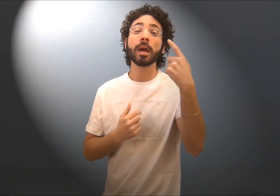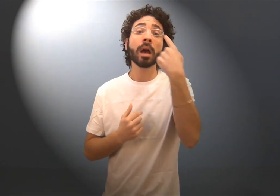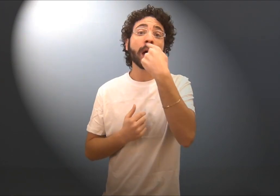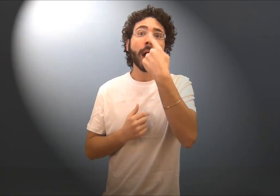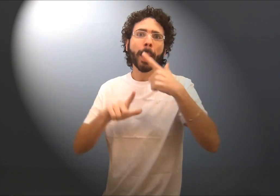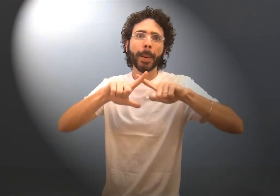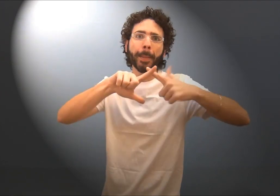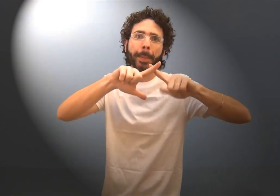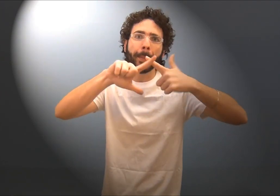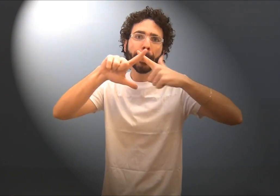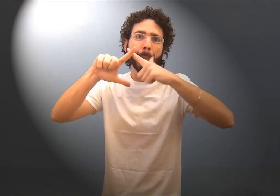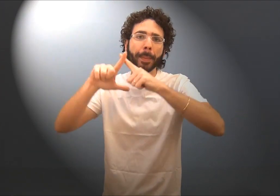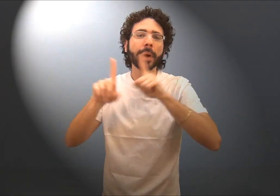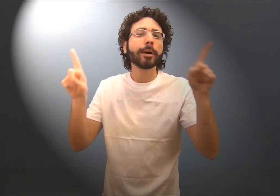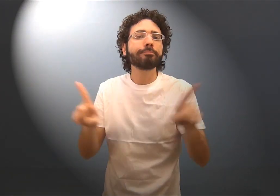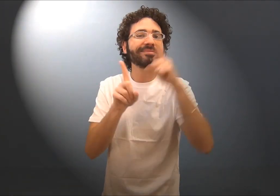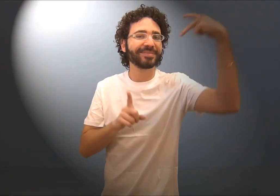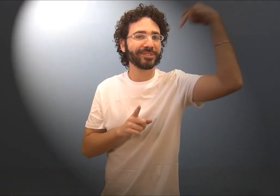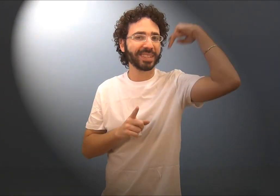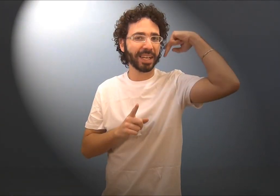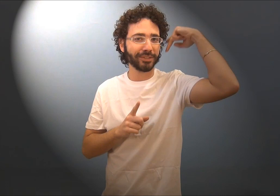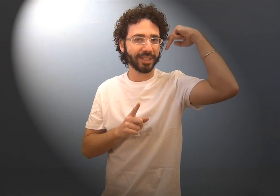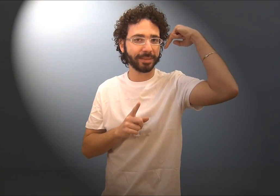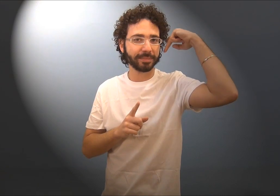che era sempre lustra e paonazza, come una ciliegia matura.